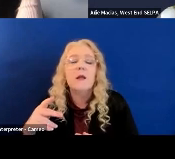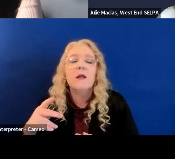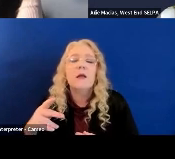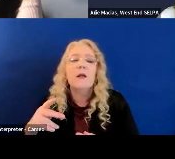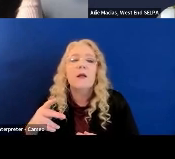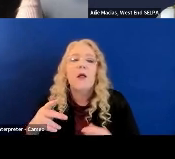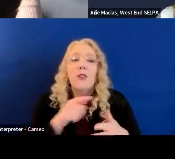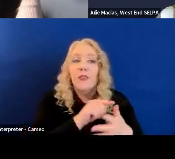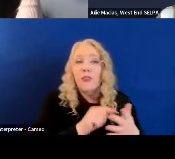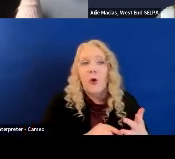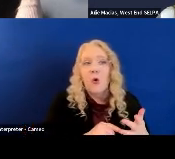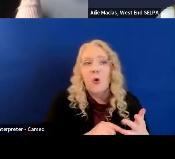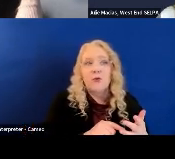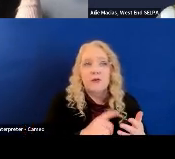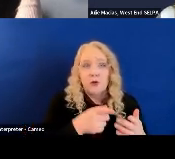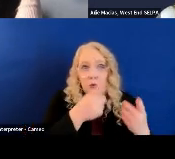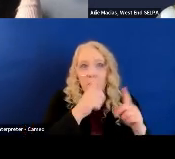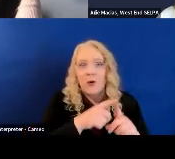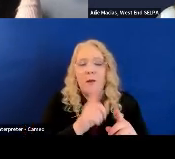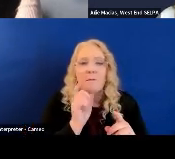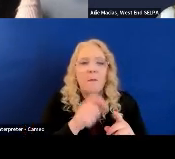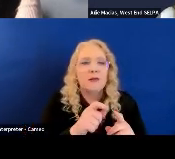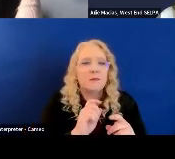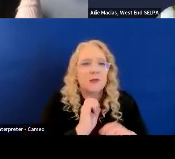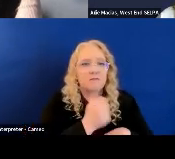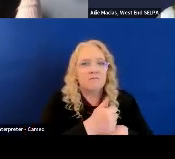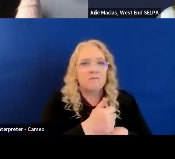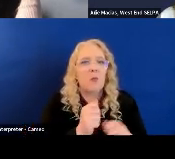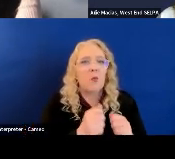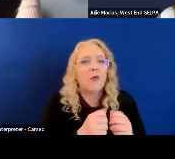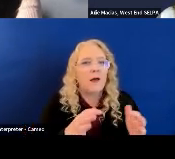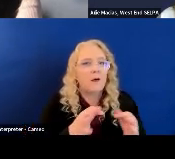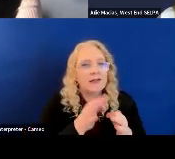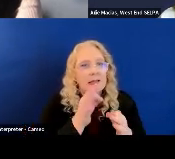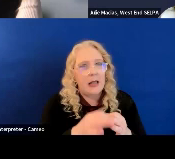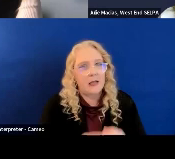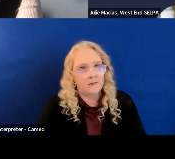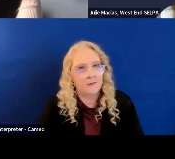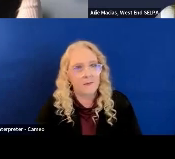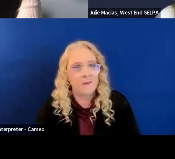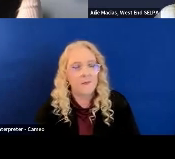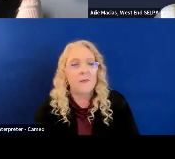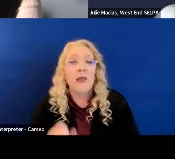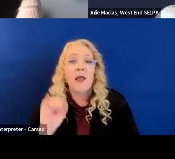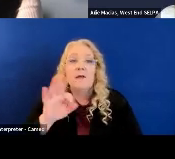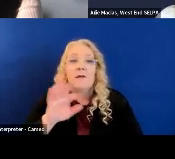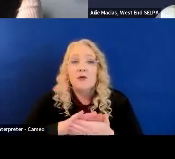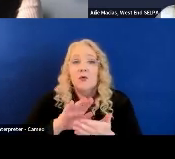deben implementarse sin demora si el distrito escolar determina que el